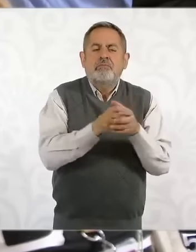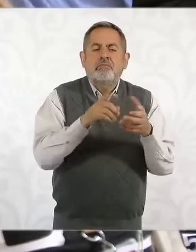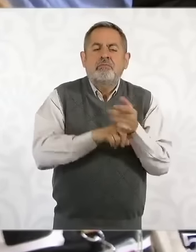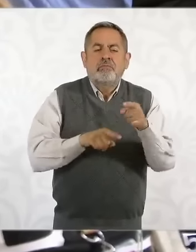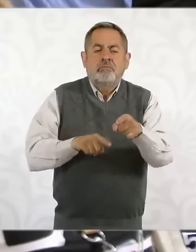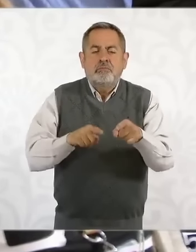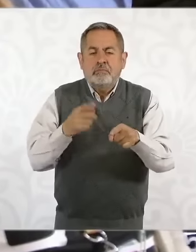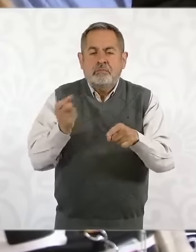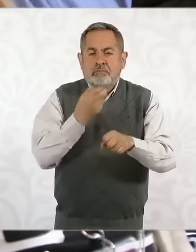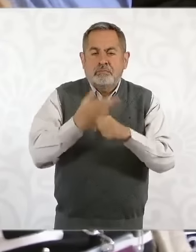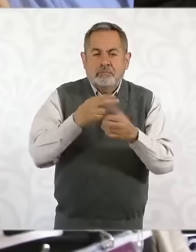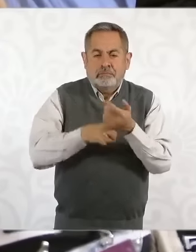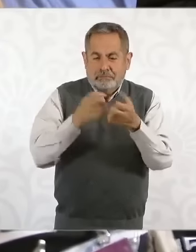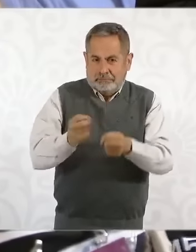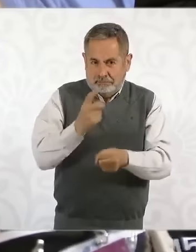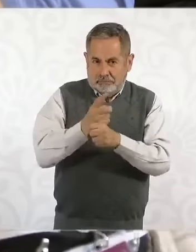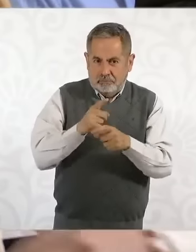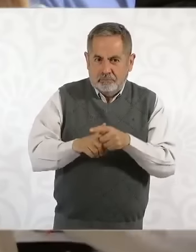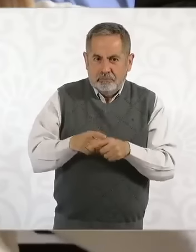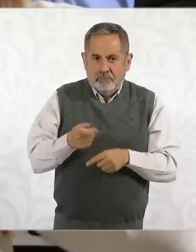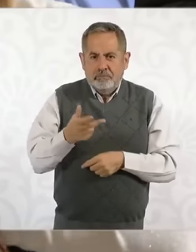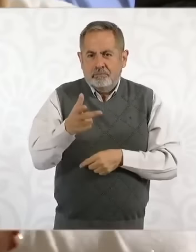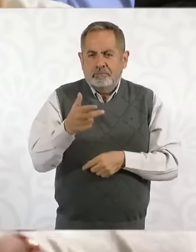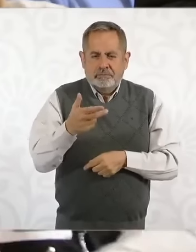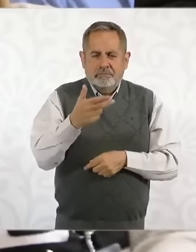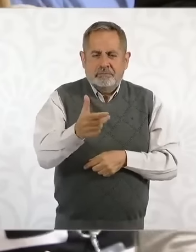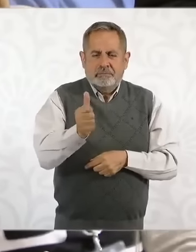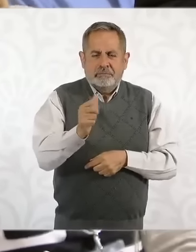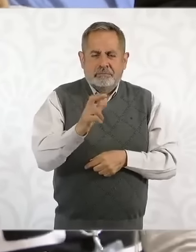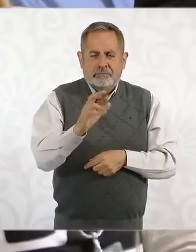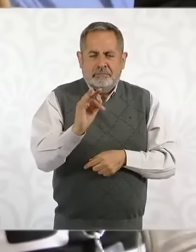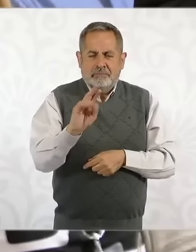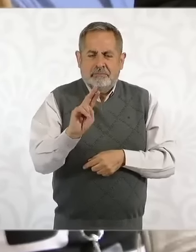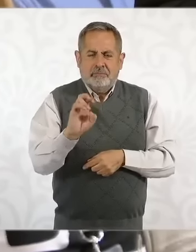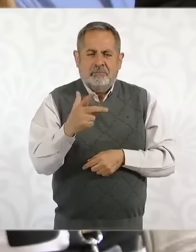secretario de seguridad que les llaman los Harfuch. Eh, no sé si nos pueda dar avances de